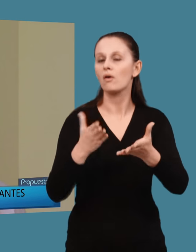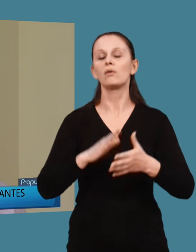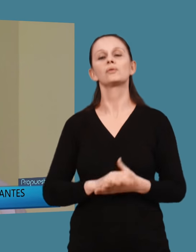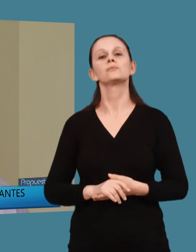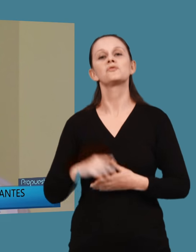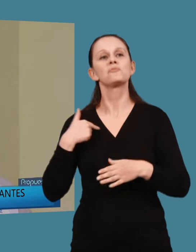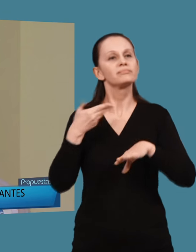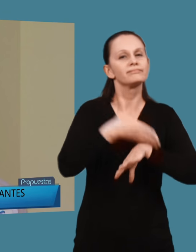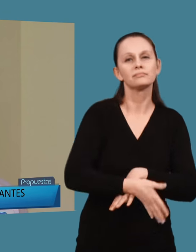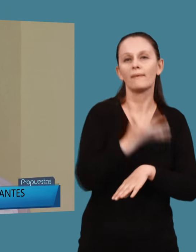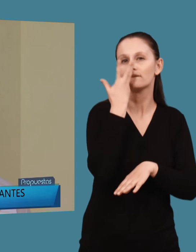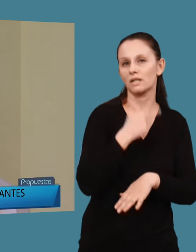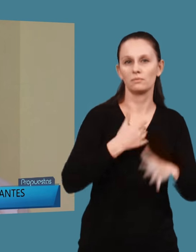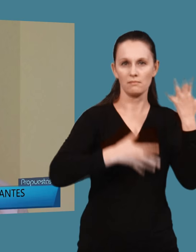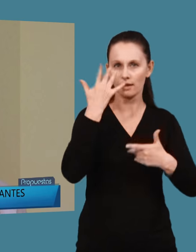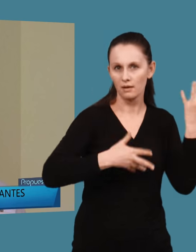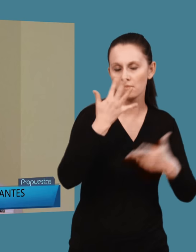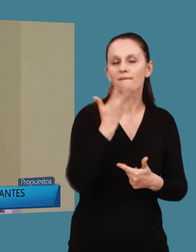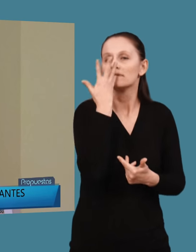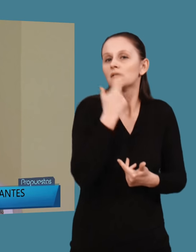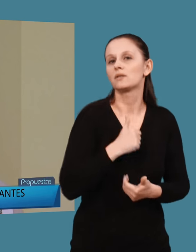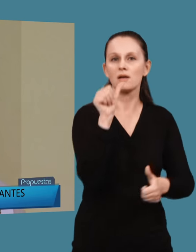Yo entré porque me gusta mucho la matemática, mucho la química.